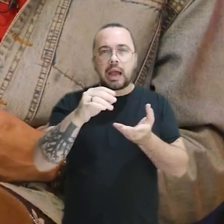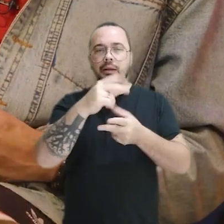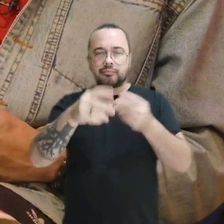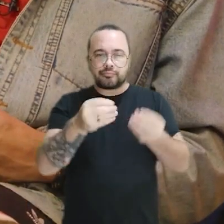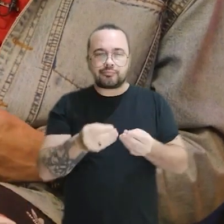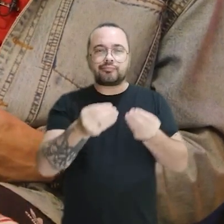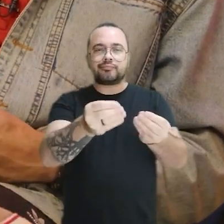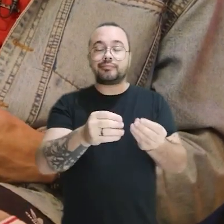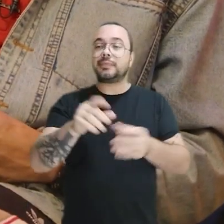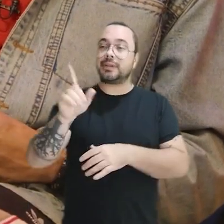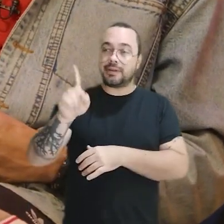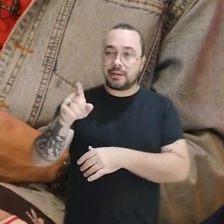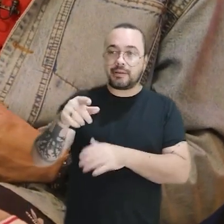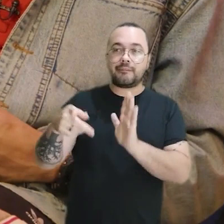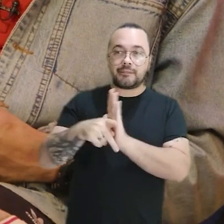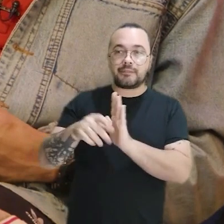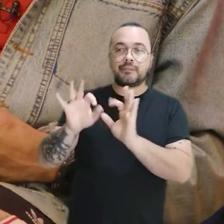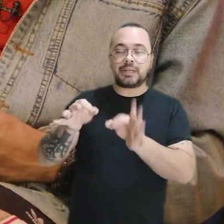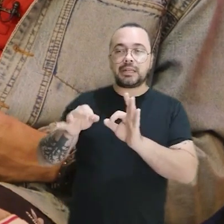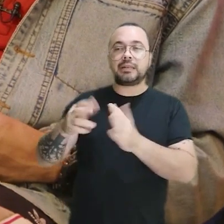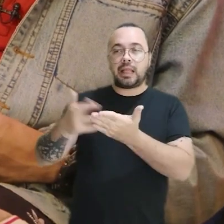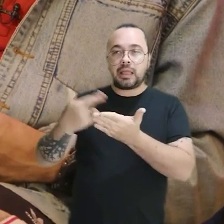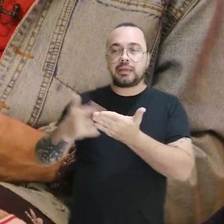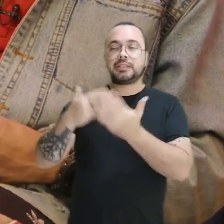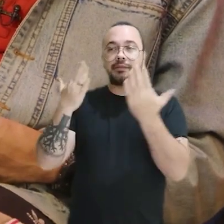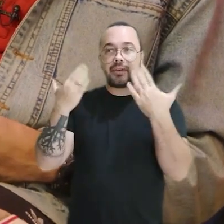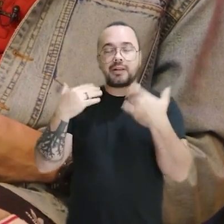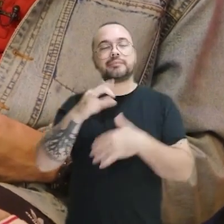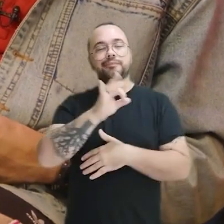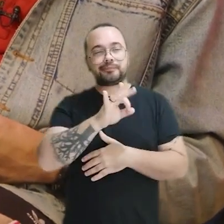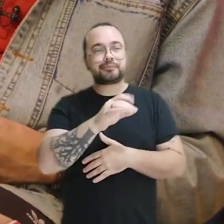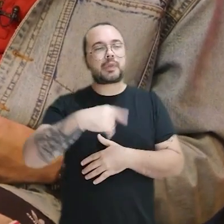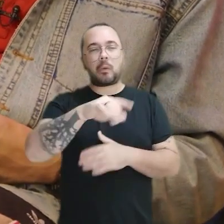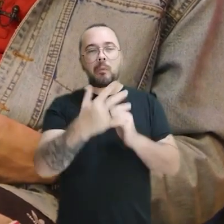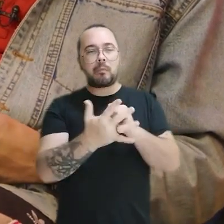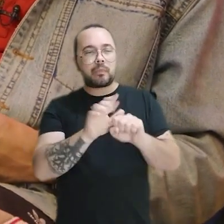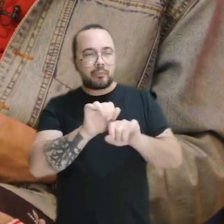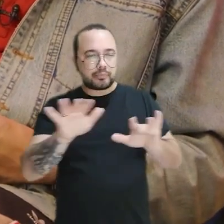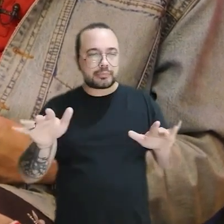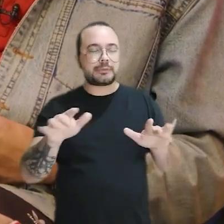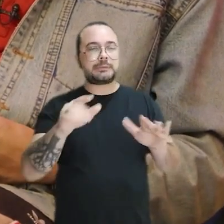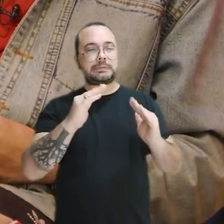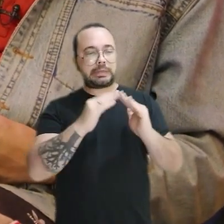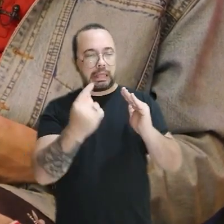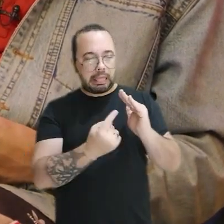A edição de verão. - De verão. Vamos mandar um pacotinho de areia-- Uma colherada de areia de praia. Tava todo mundo na pandemia e aí... dentro de casa,